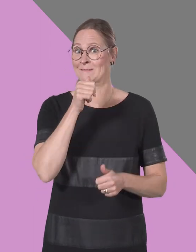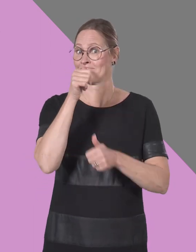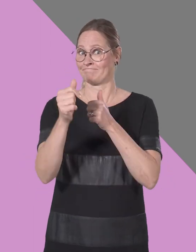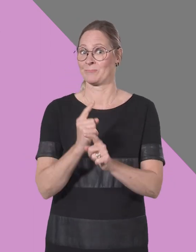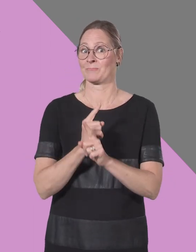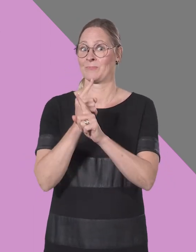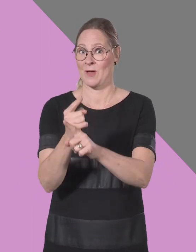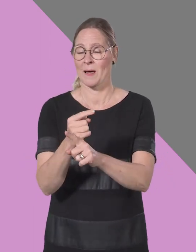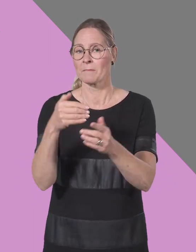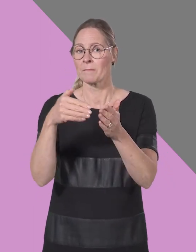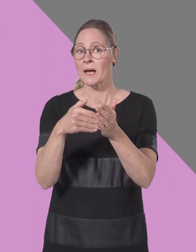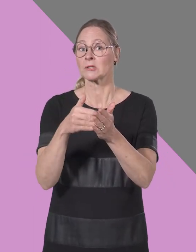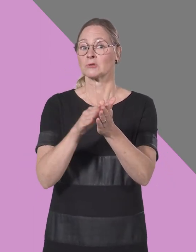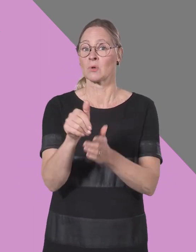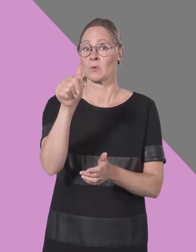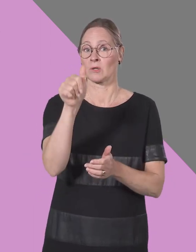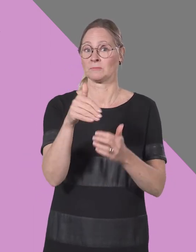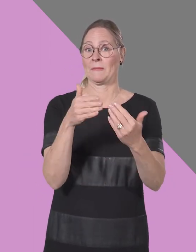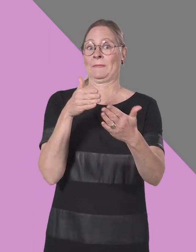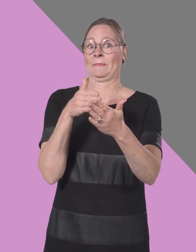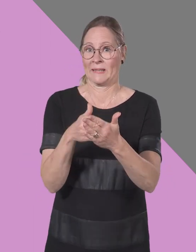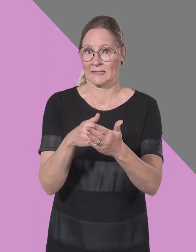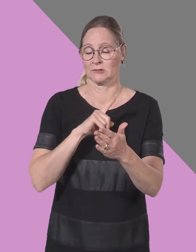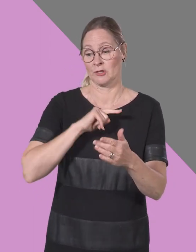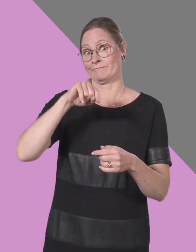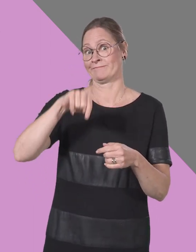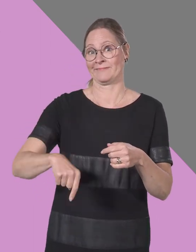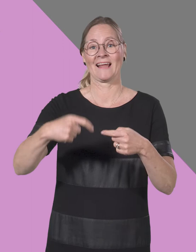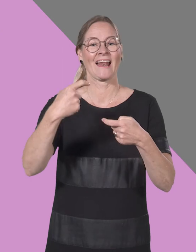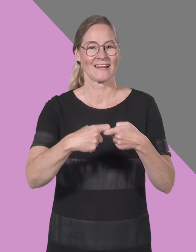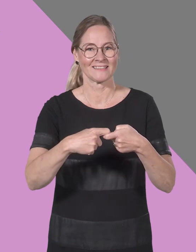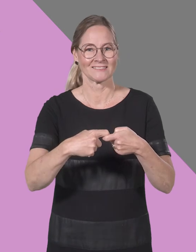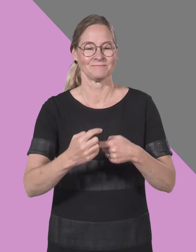Ilmoittauduhan siis mukaan 9.11. mennessä oheisen linkin kautta!